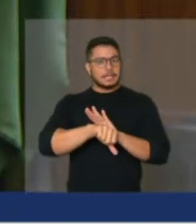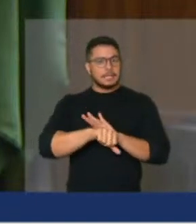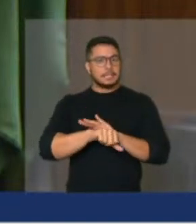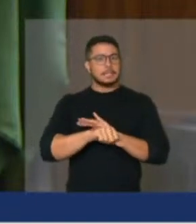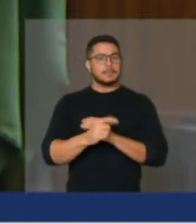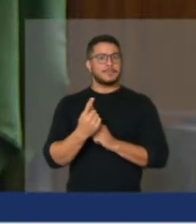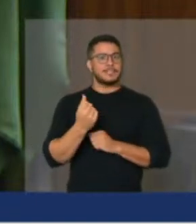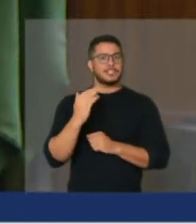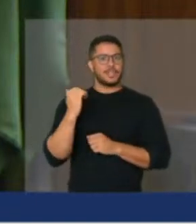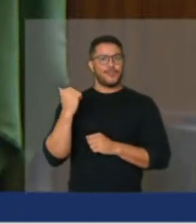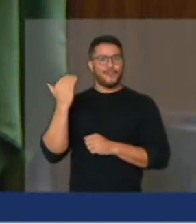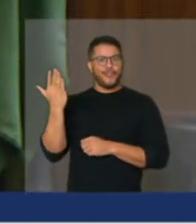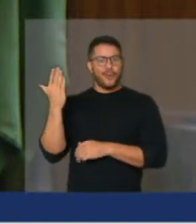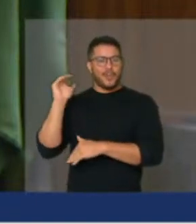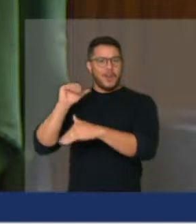MILHÕES. SEM ENFIAR UM PREGO